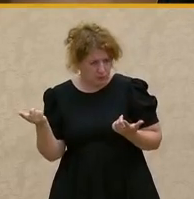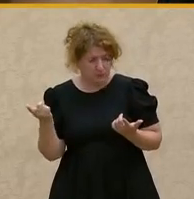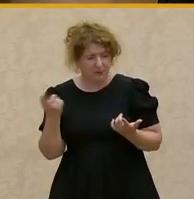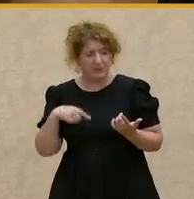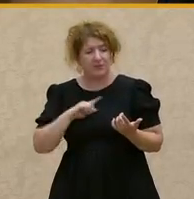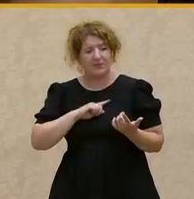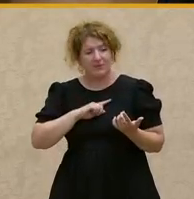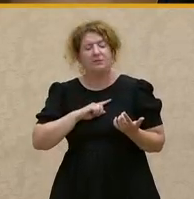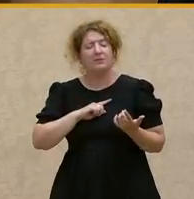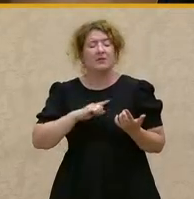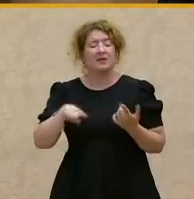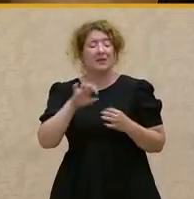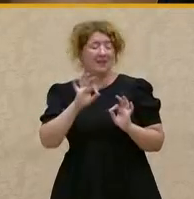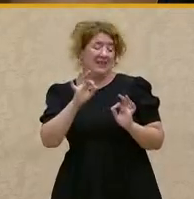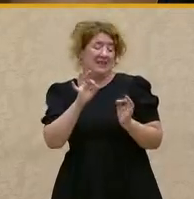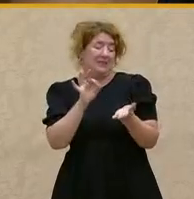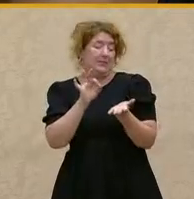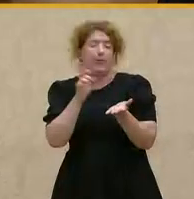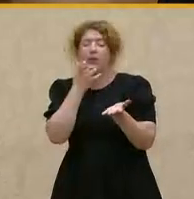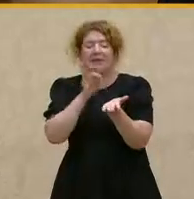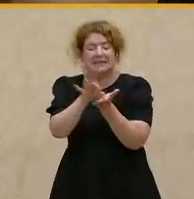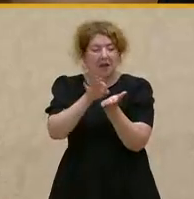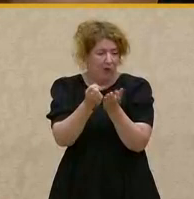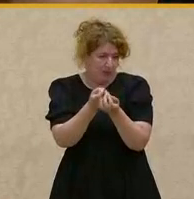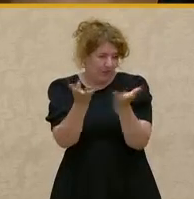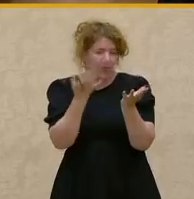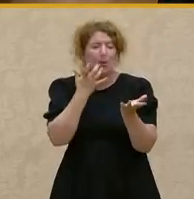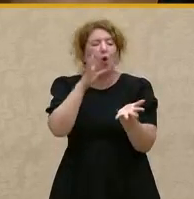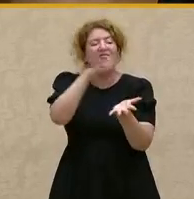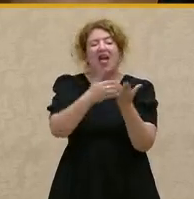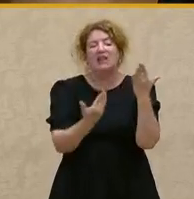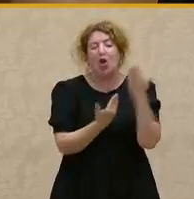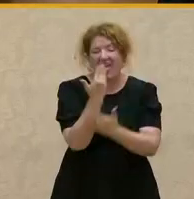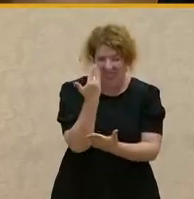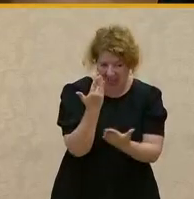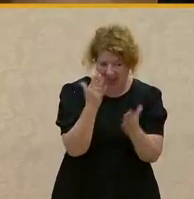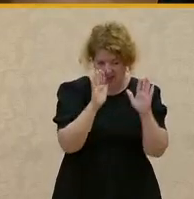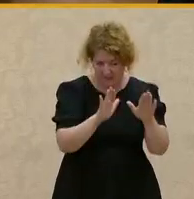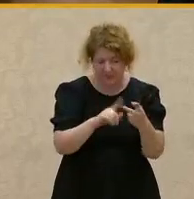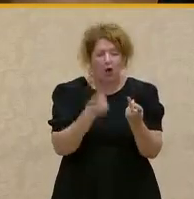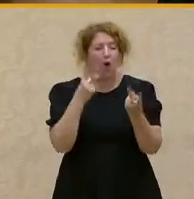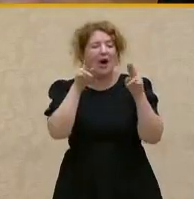institucionalizados, es decir, residencias, centros de día, que no están especializados y,